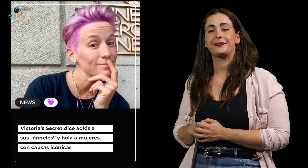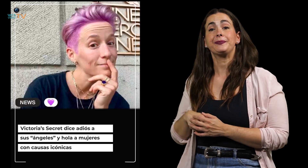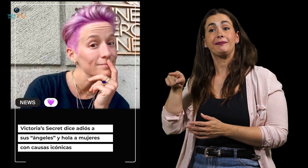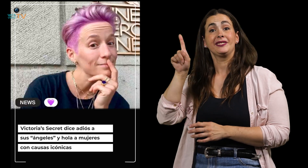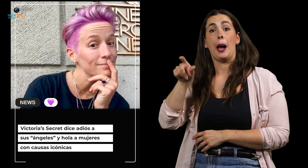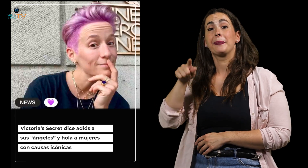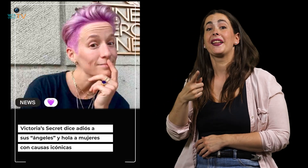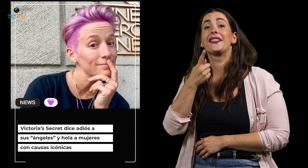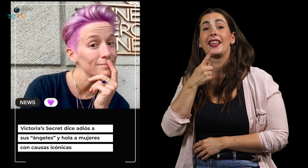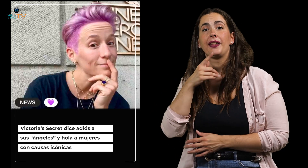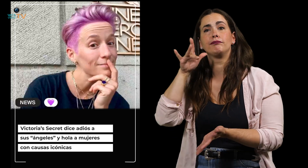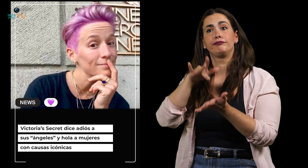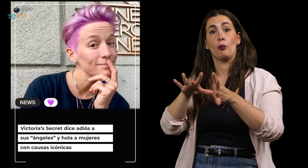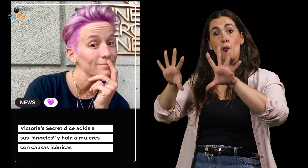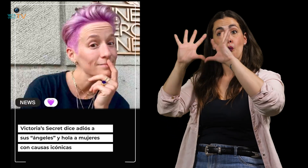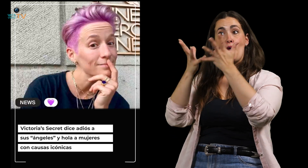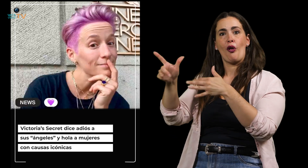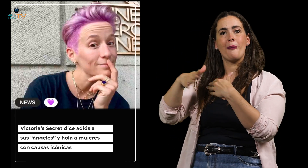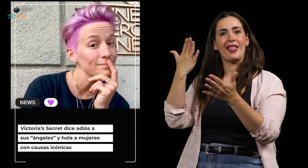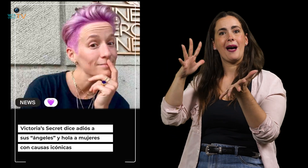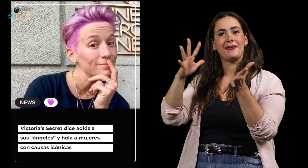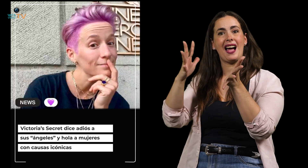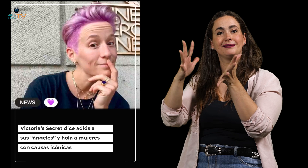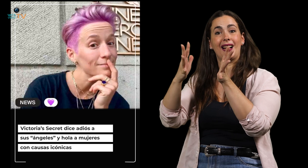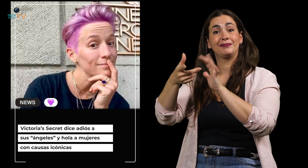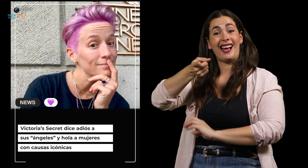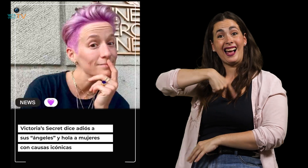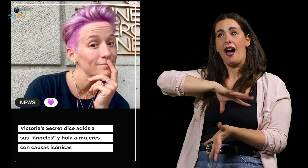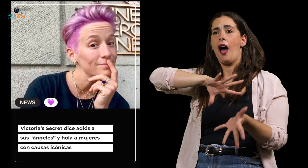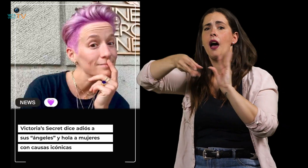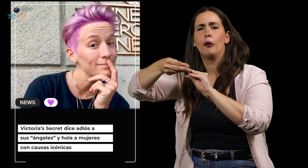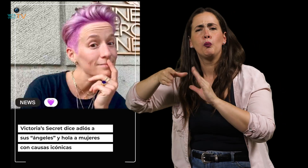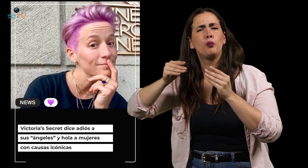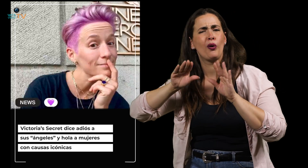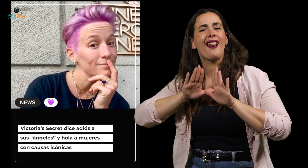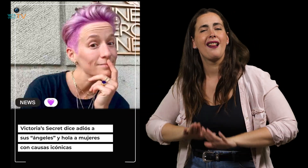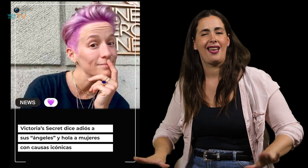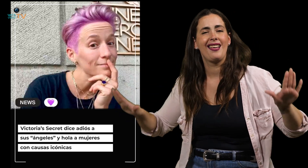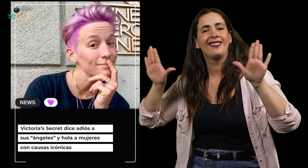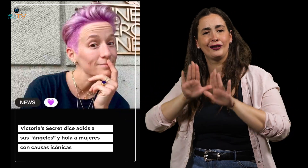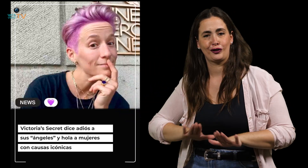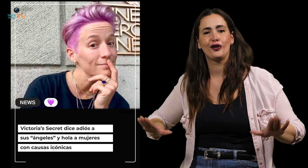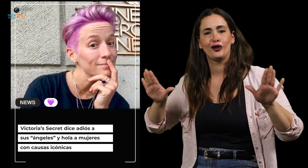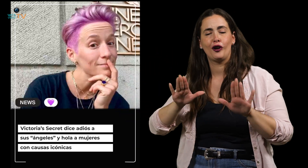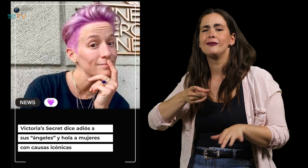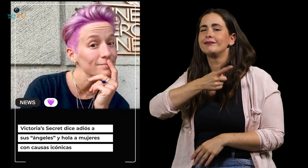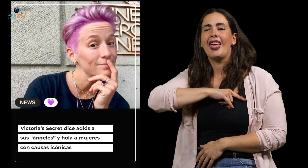"Cuando el mundo estaba cambiando, fuimos muy lentos en adaptarnos.